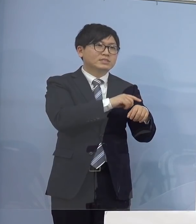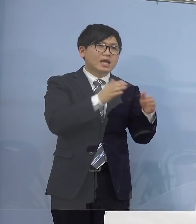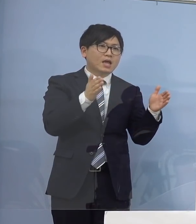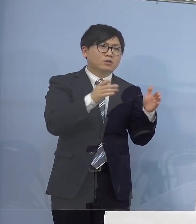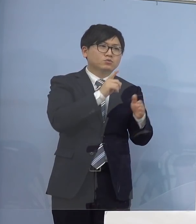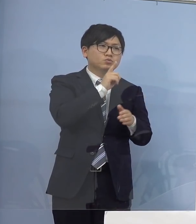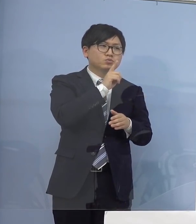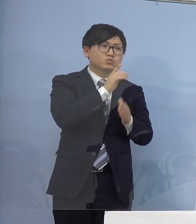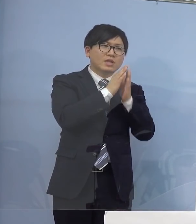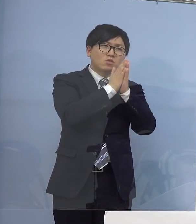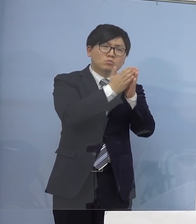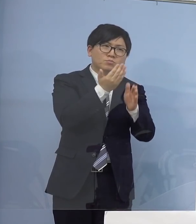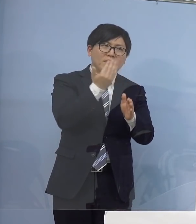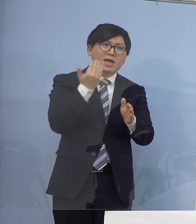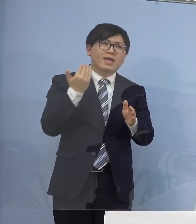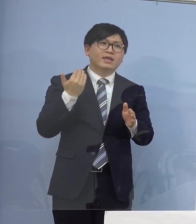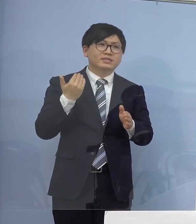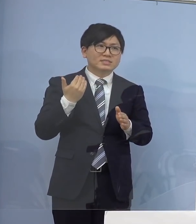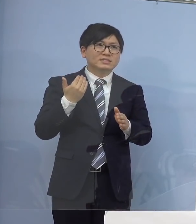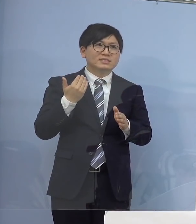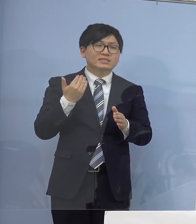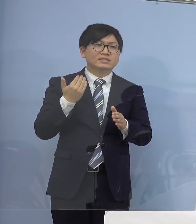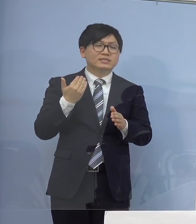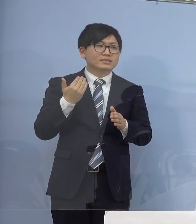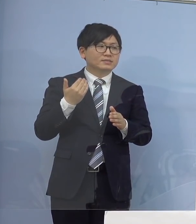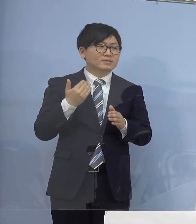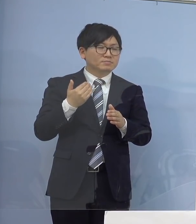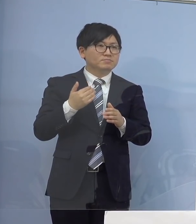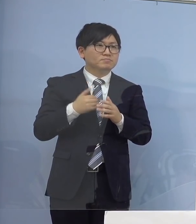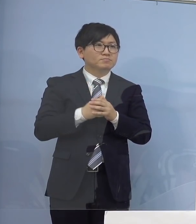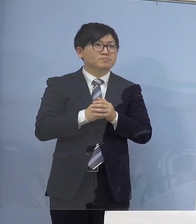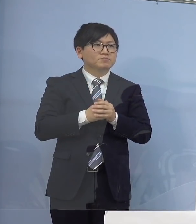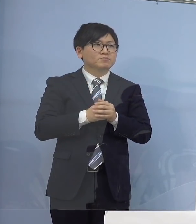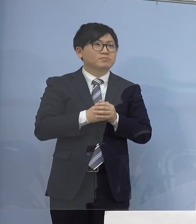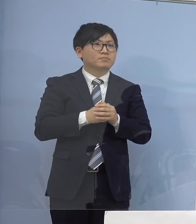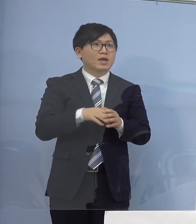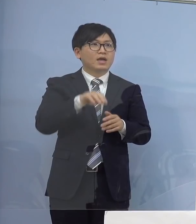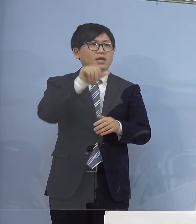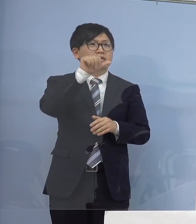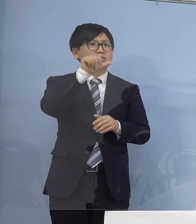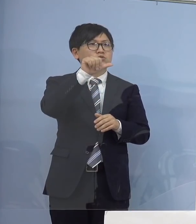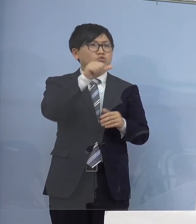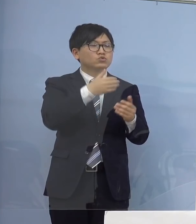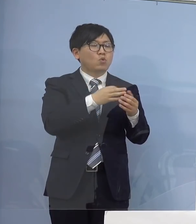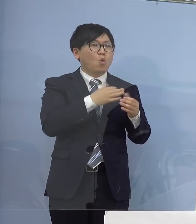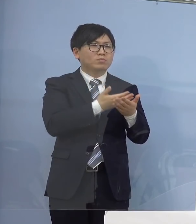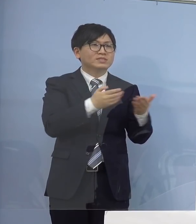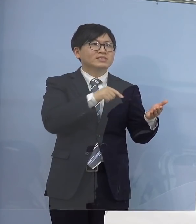そうしたトレンドが出てきておりましたので まだその時には5つのお店が輻輳するというところまでは